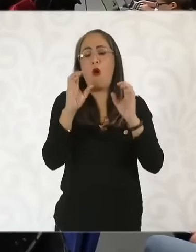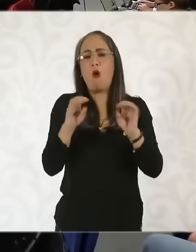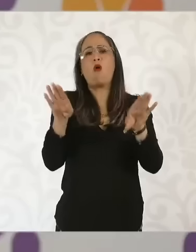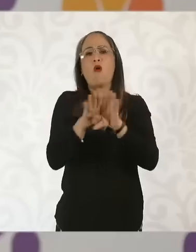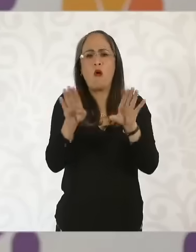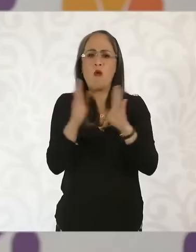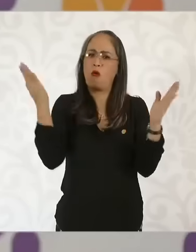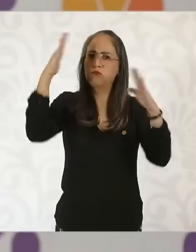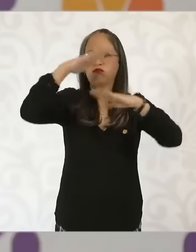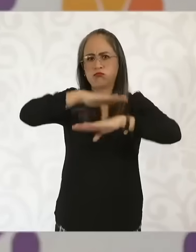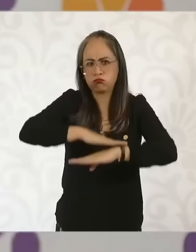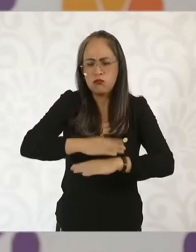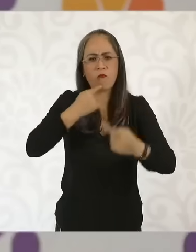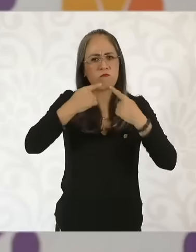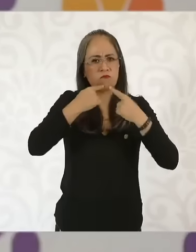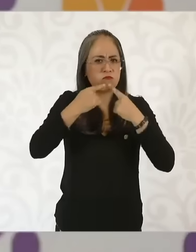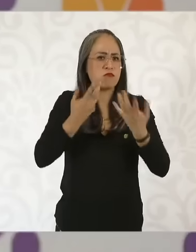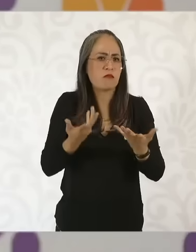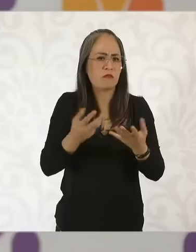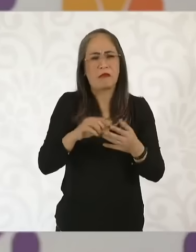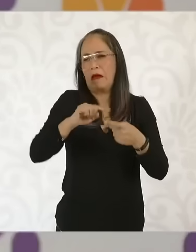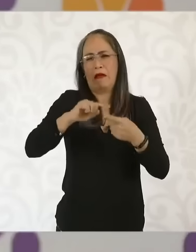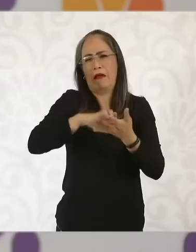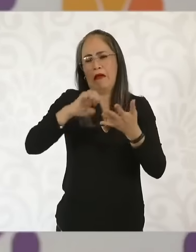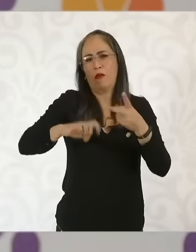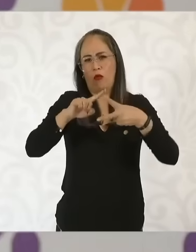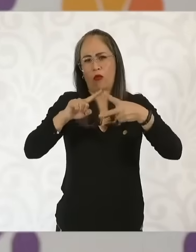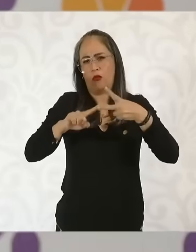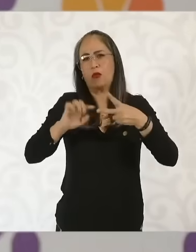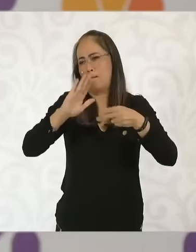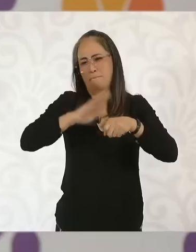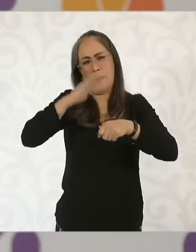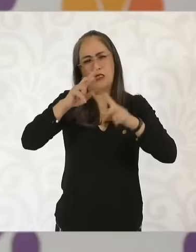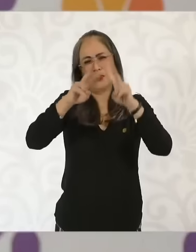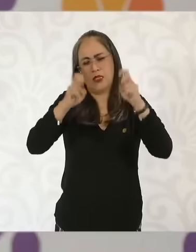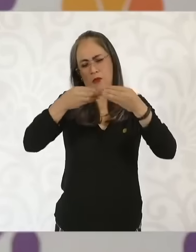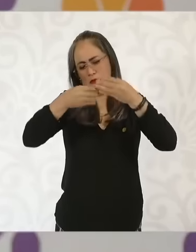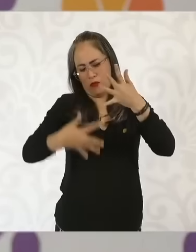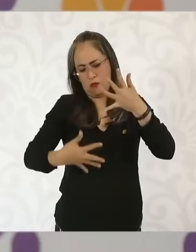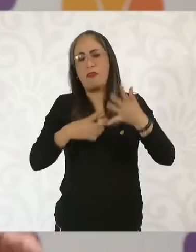Te menciono dos ejemplos, hay otros temas en que tenemos que ponernos de acuerdo, vamos a tener